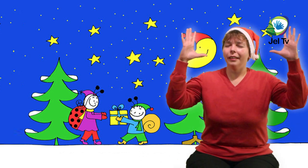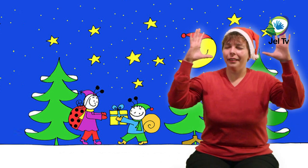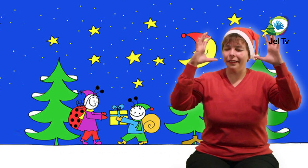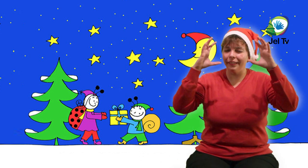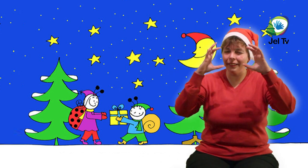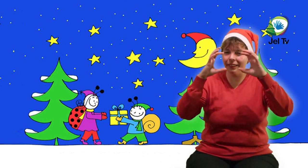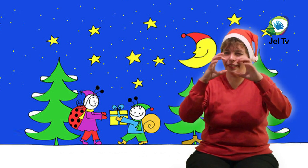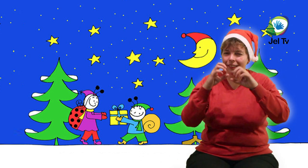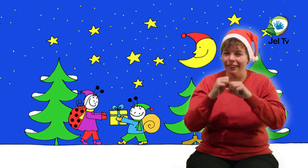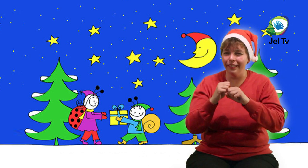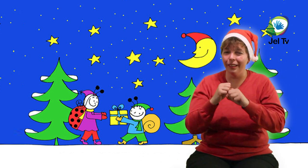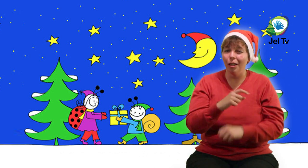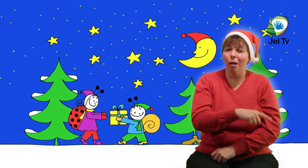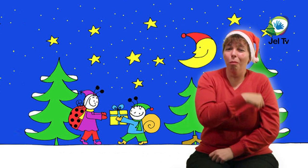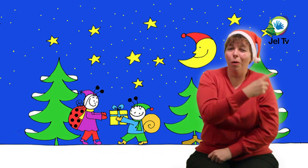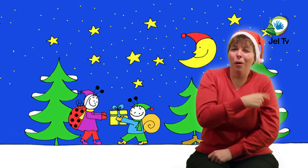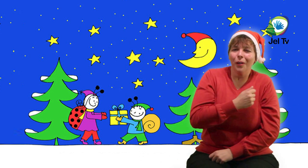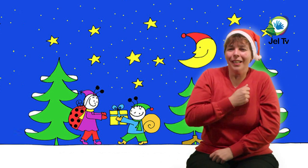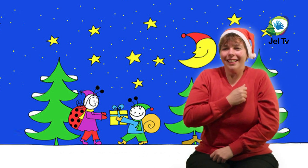Amikor beesteledett.